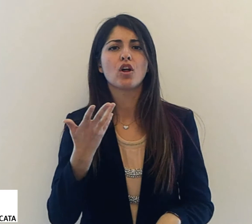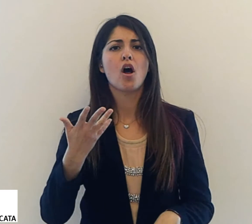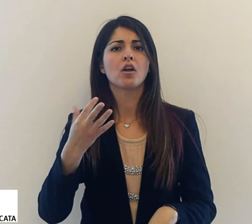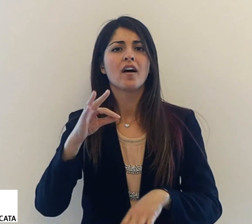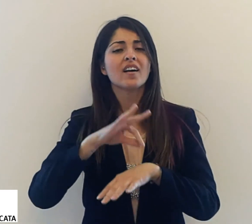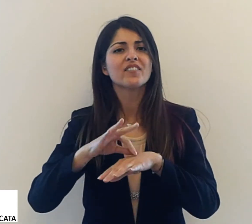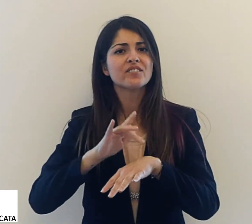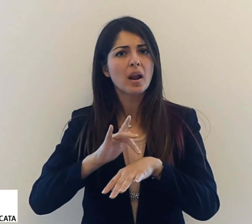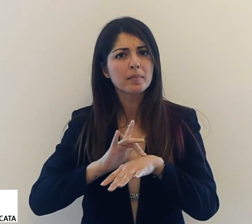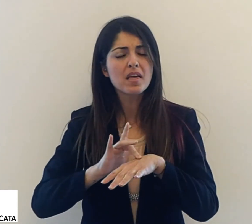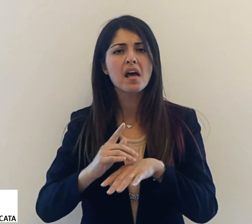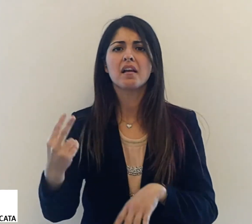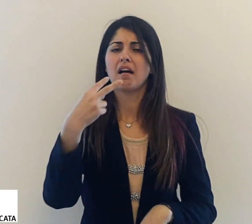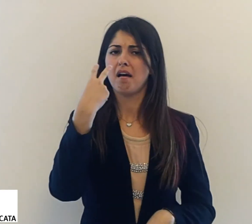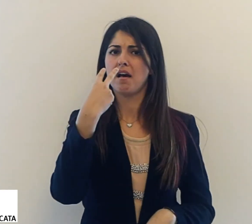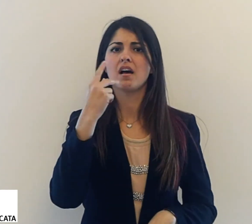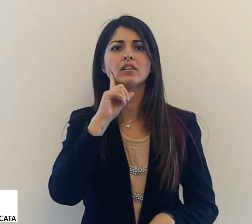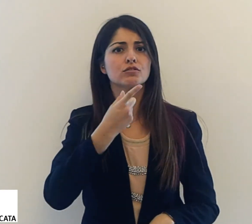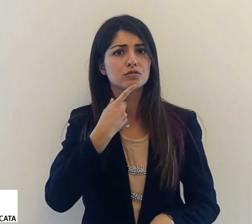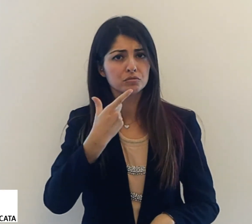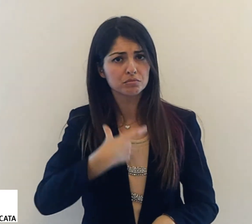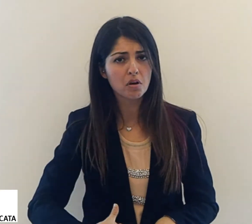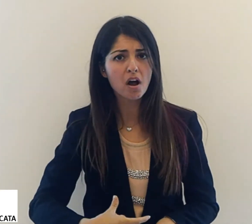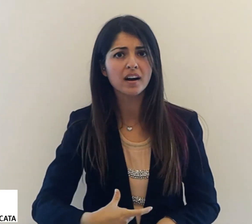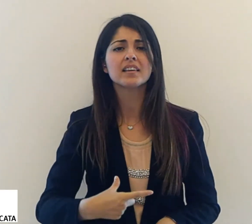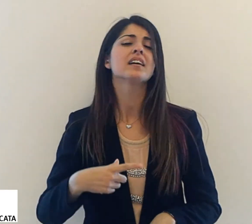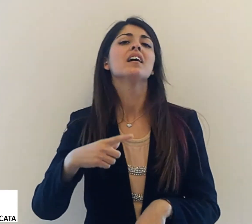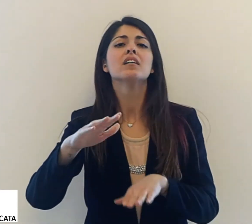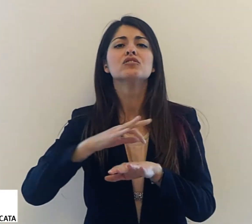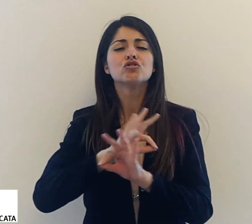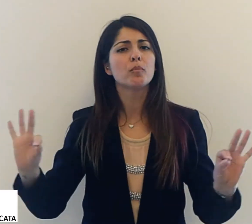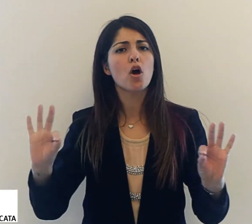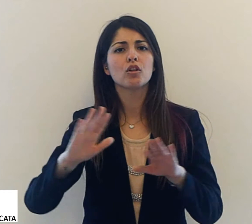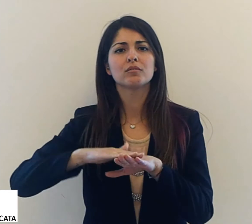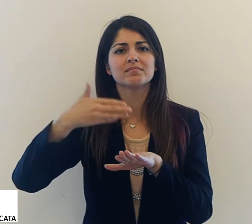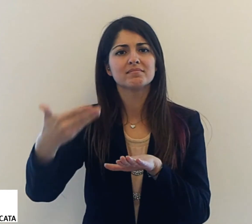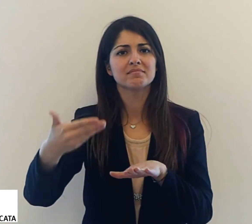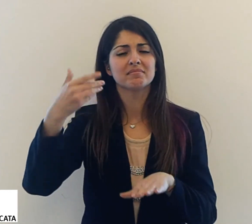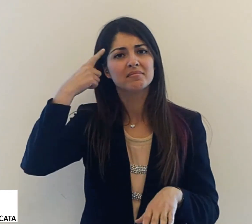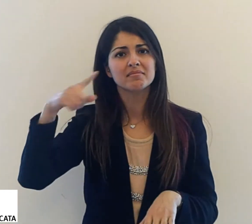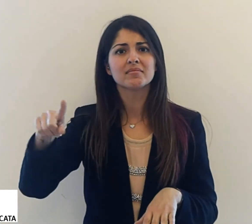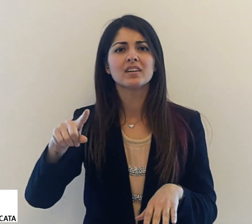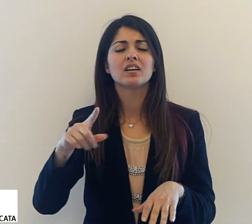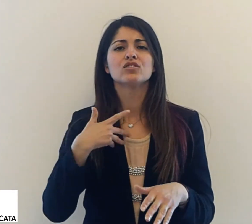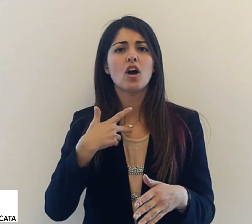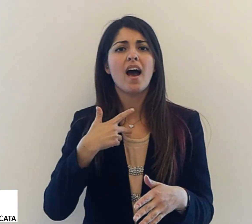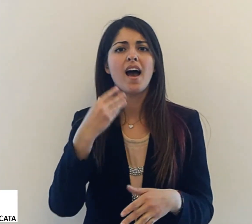o in un ambulatorio, il personale predispone il dispositivo per avviare la videochiamata.